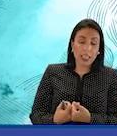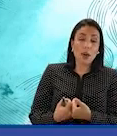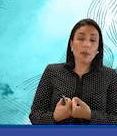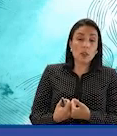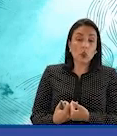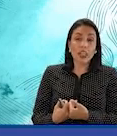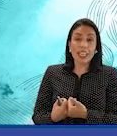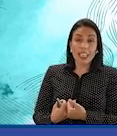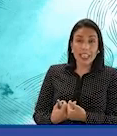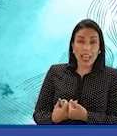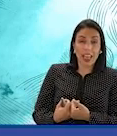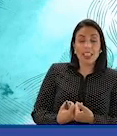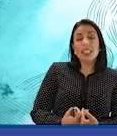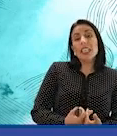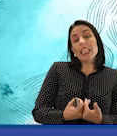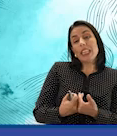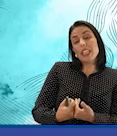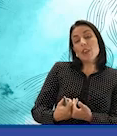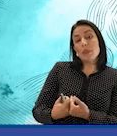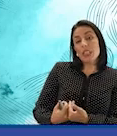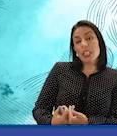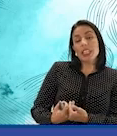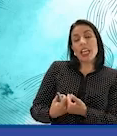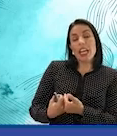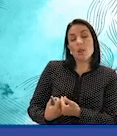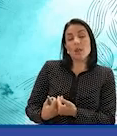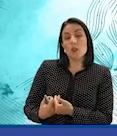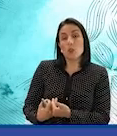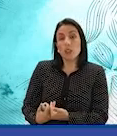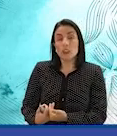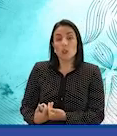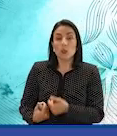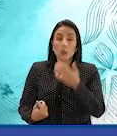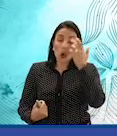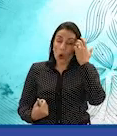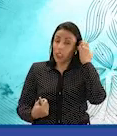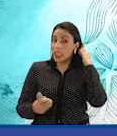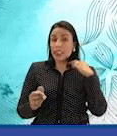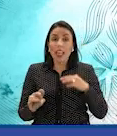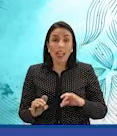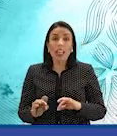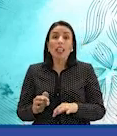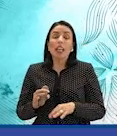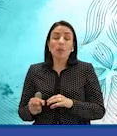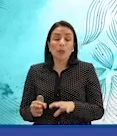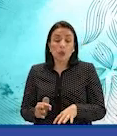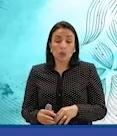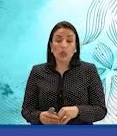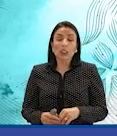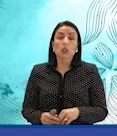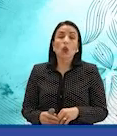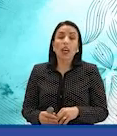la persona encargada de remitir el presupuesto o digitar el presupuesto